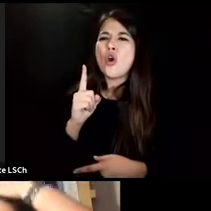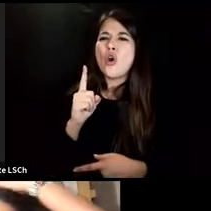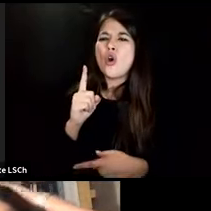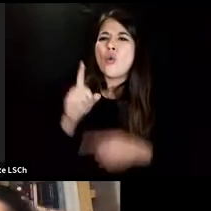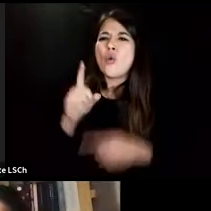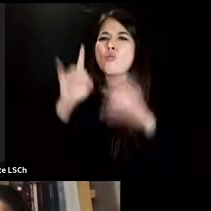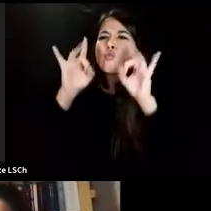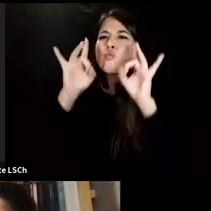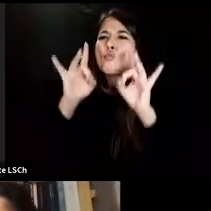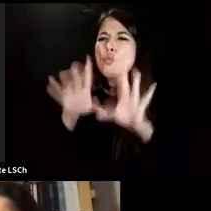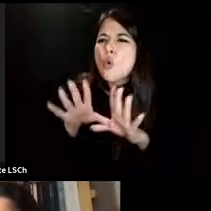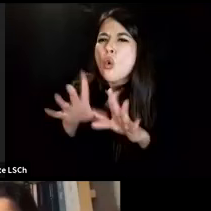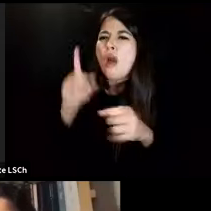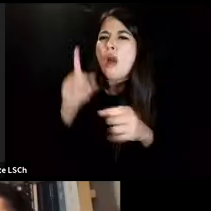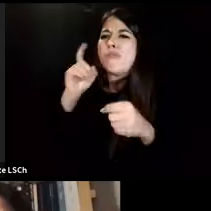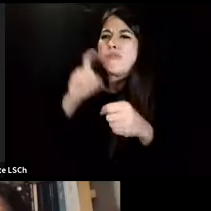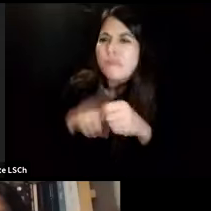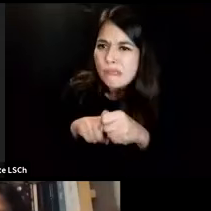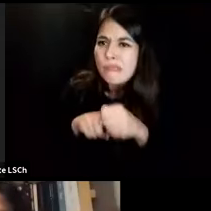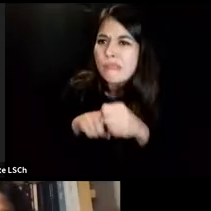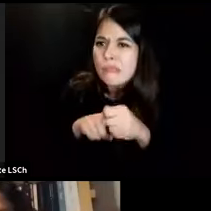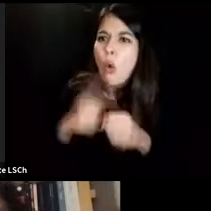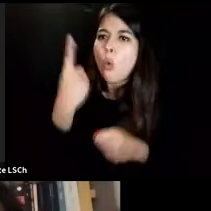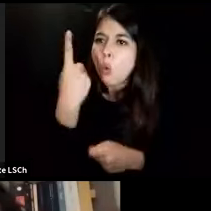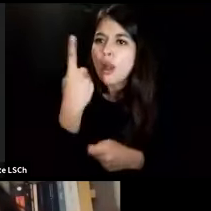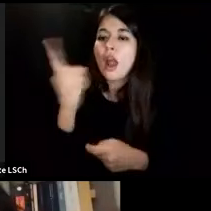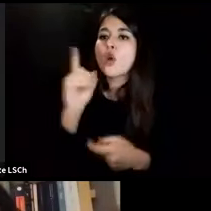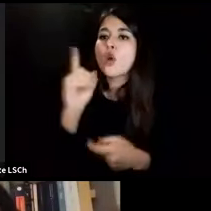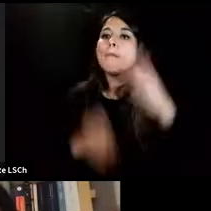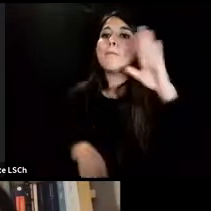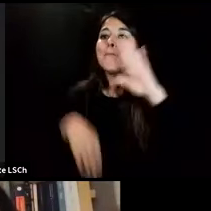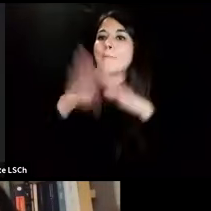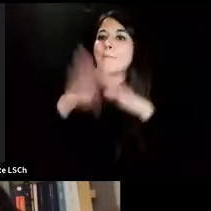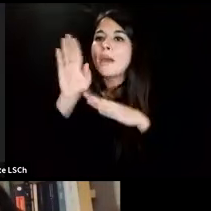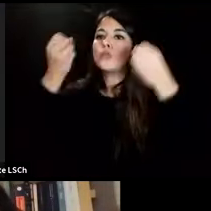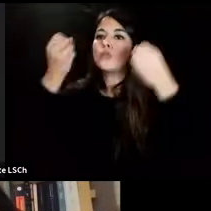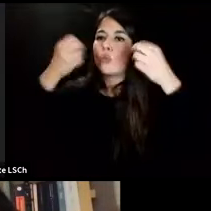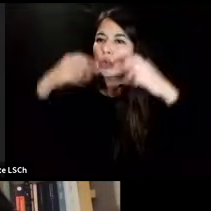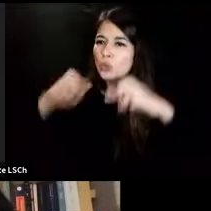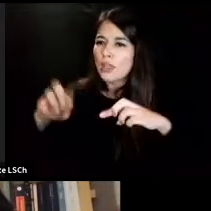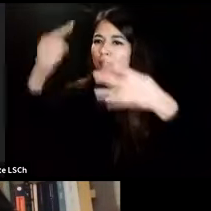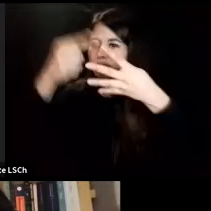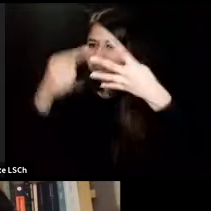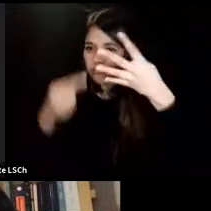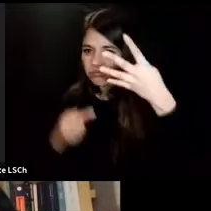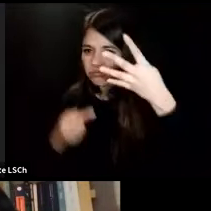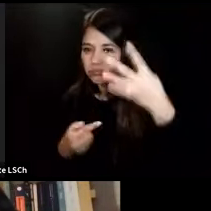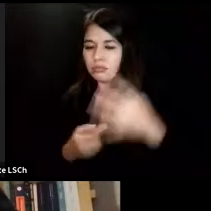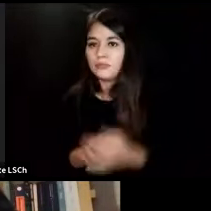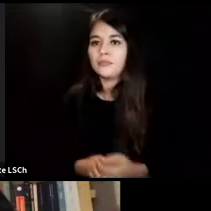te voy a leer algunos comentarios muchas gracias había